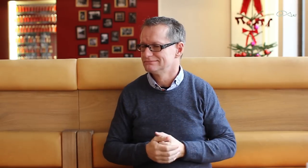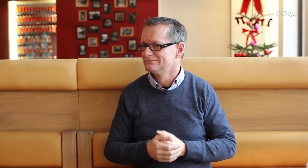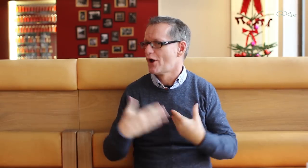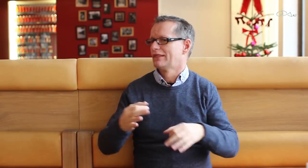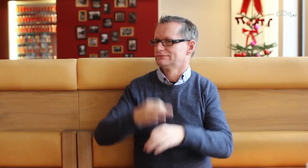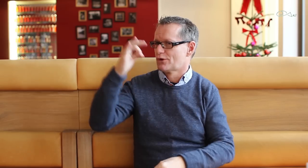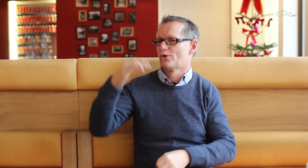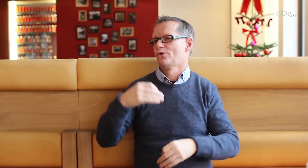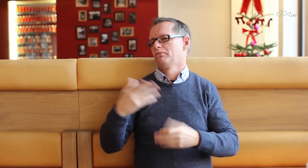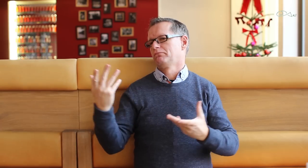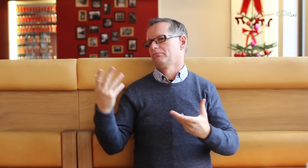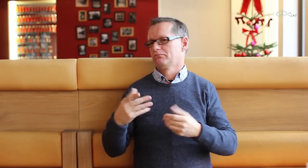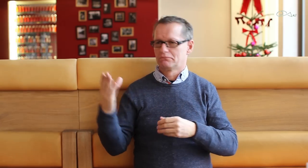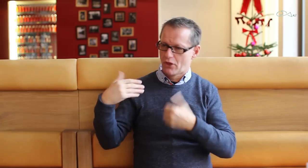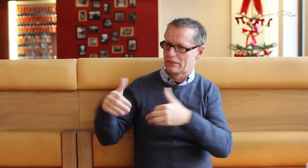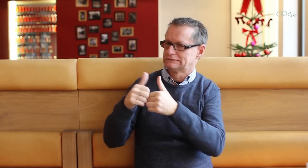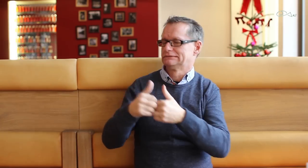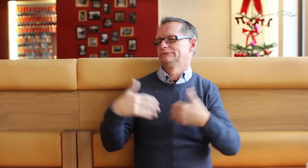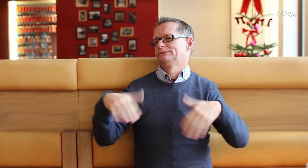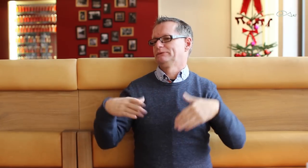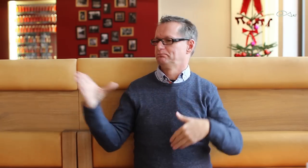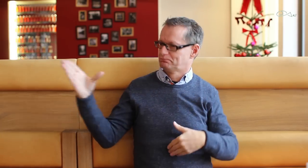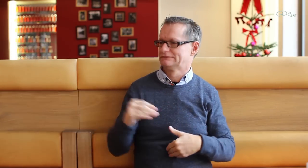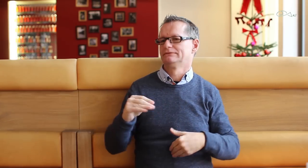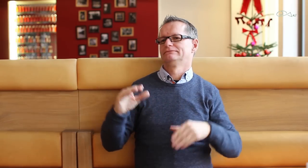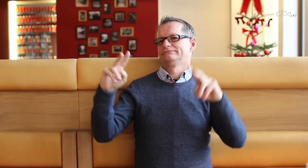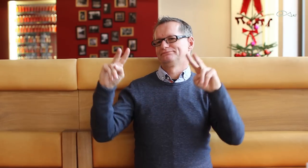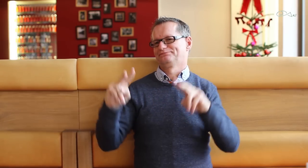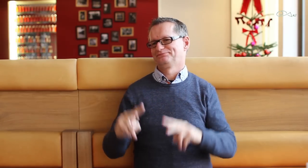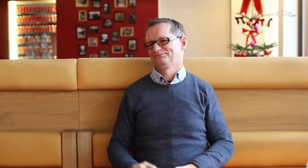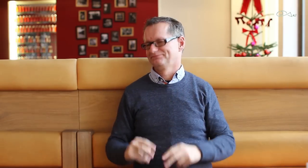Das ist eben ein hohes Risiko ohne Assistenz rauszugehen; mit ist es natürlich besser.